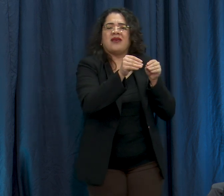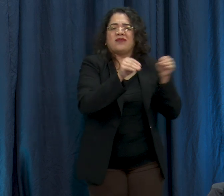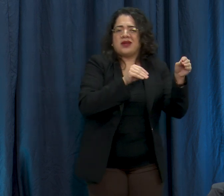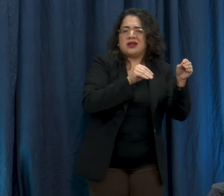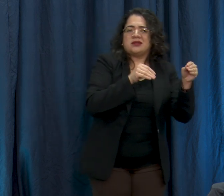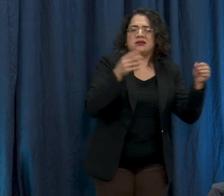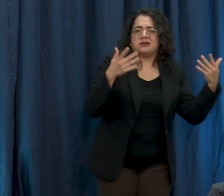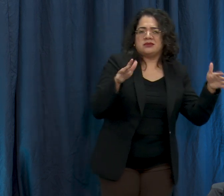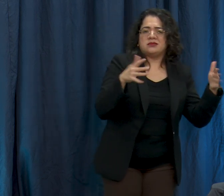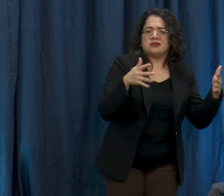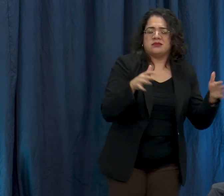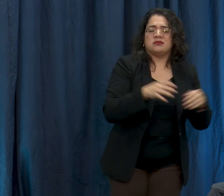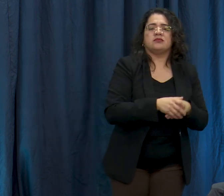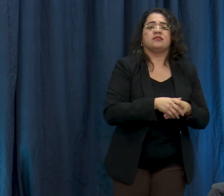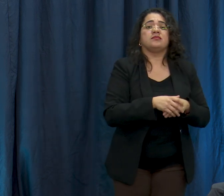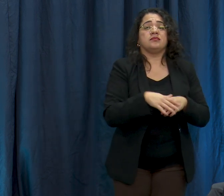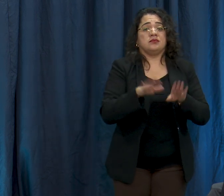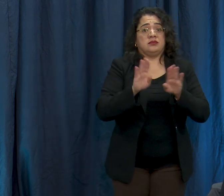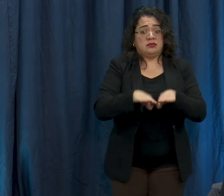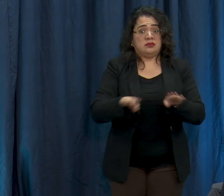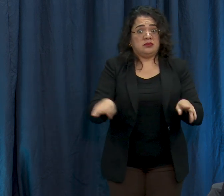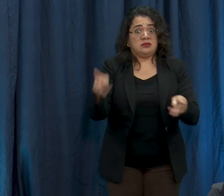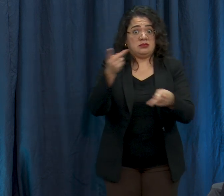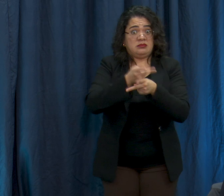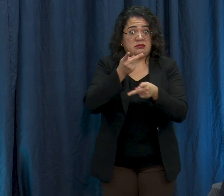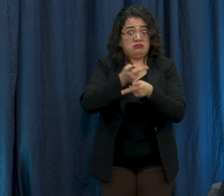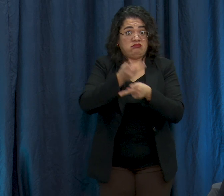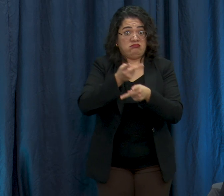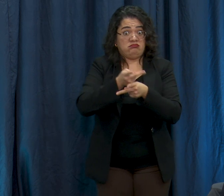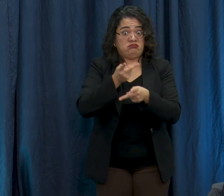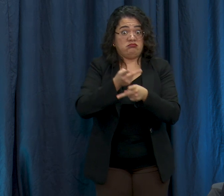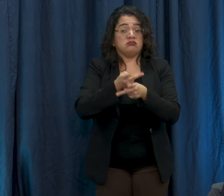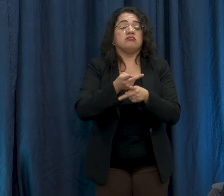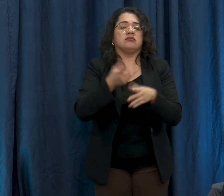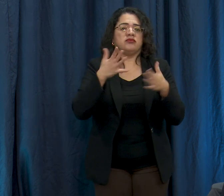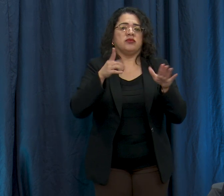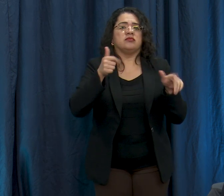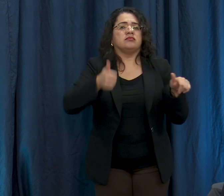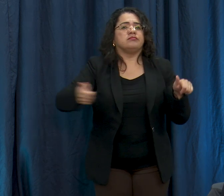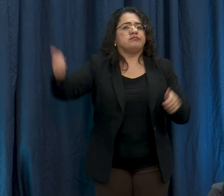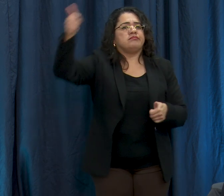para el cuidado de Nino stam en este es una orden a cootie Vidal Govan a dork a